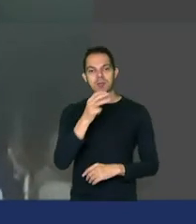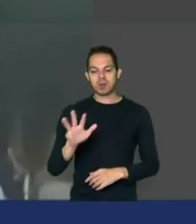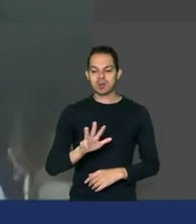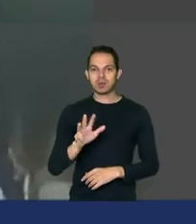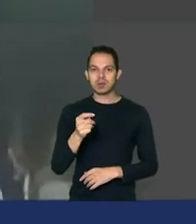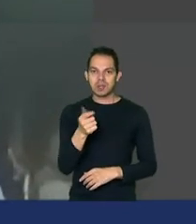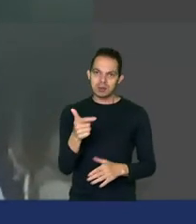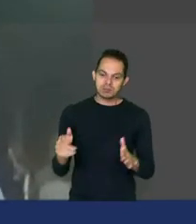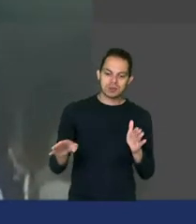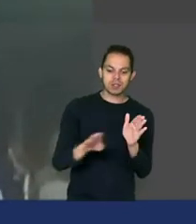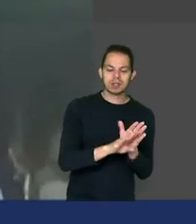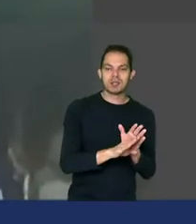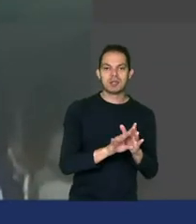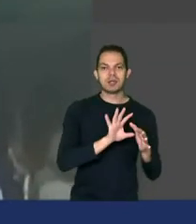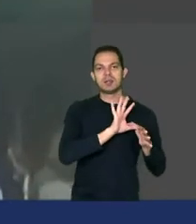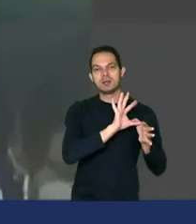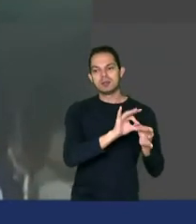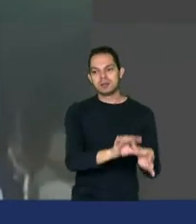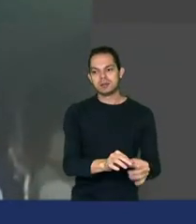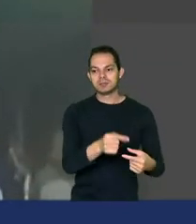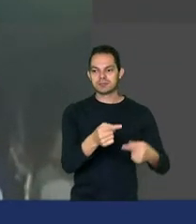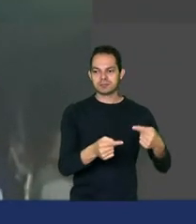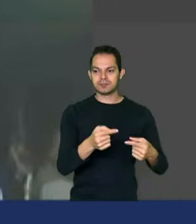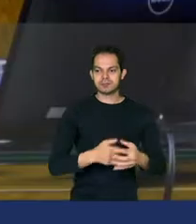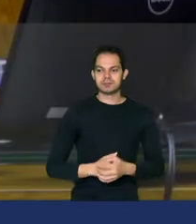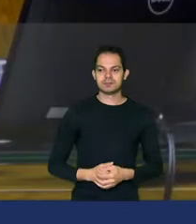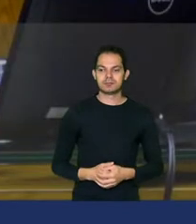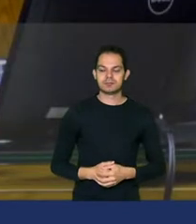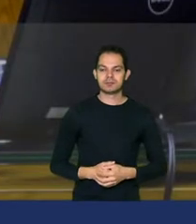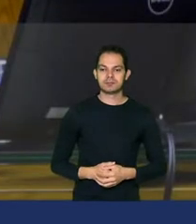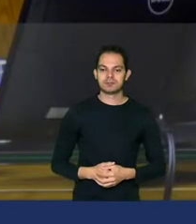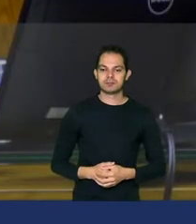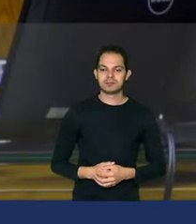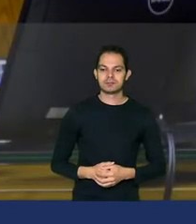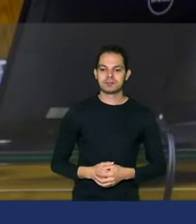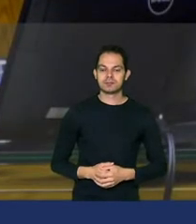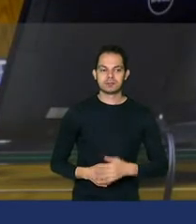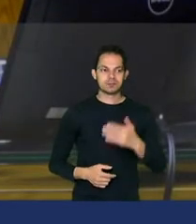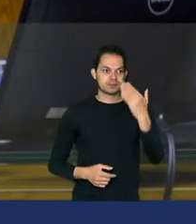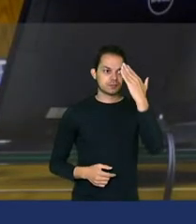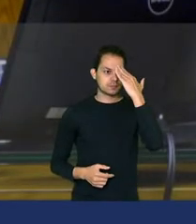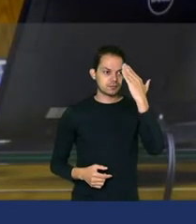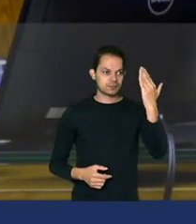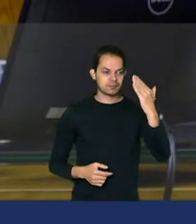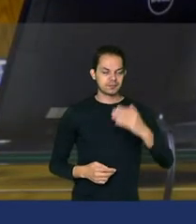LULA ESTÁ DE VOLTA AO CENÁRIO POLÍTICO. [PRESIDENTE]: MUITO OBRIGADO NOSSO LÍDER BOHN